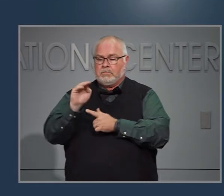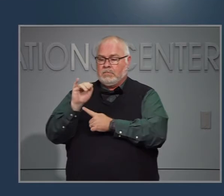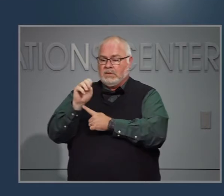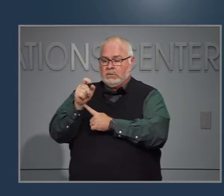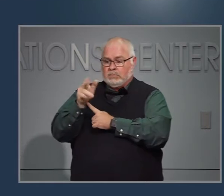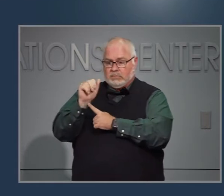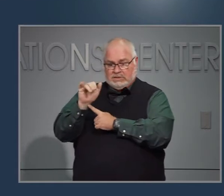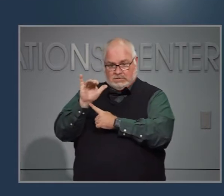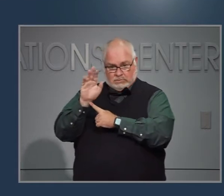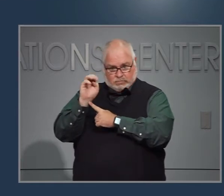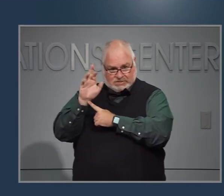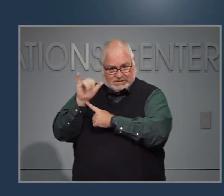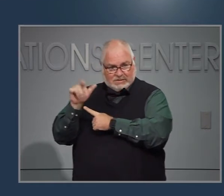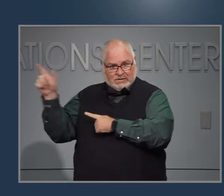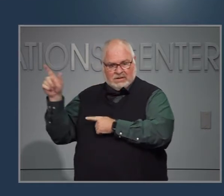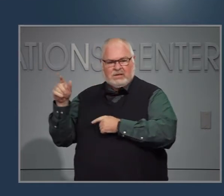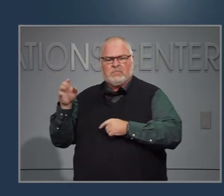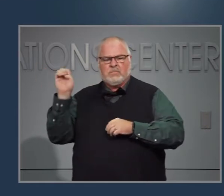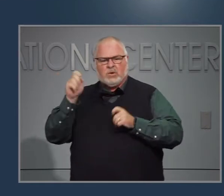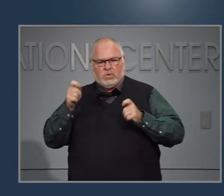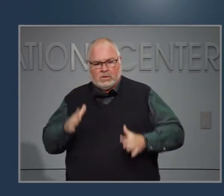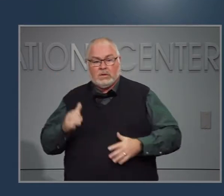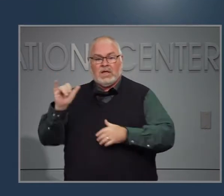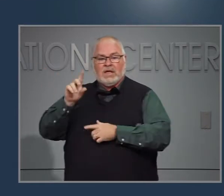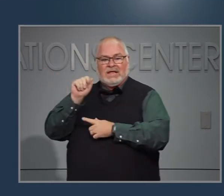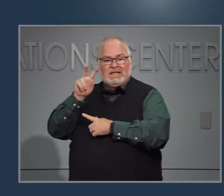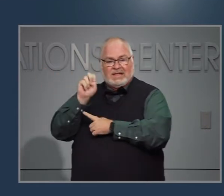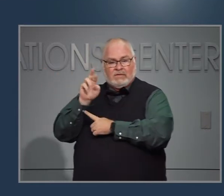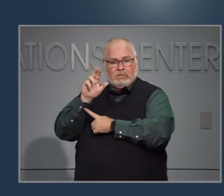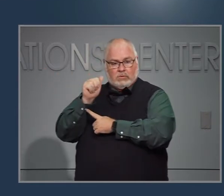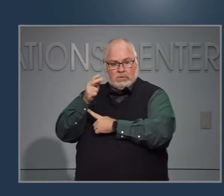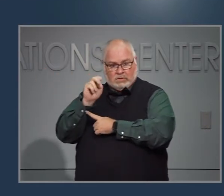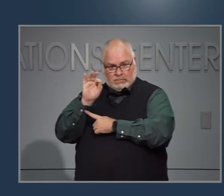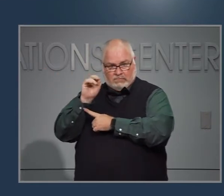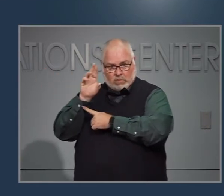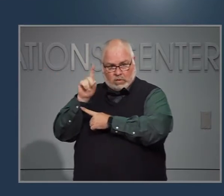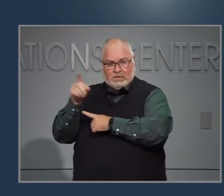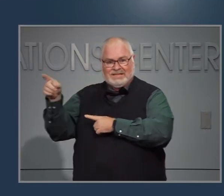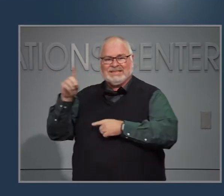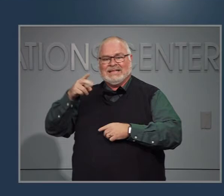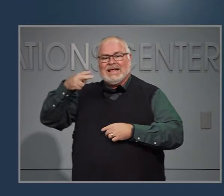también te echen nuestro subsecretario de Medicaid, en Carolina del Norte.